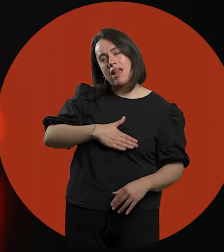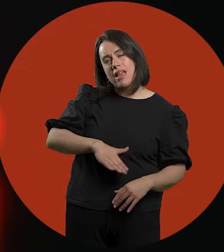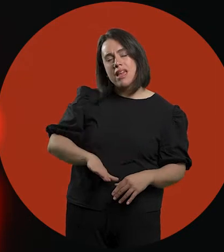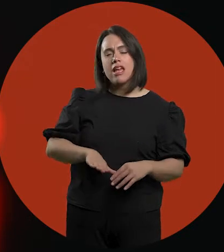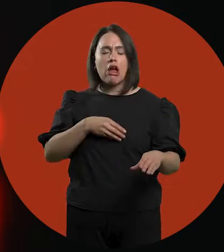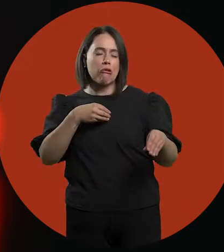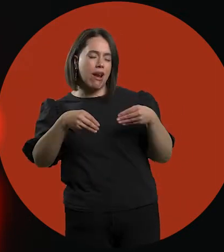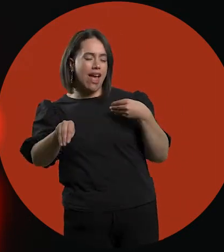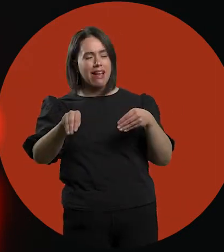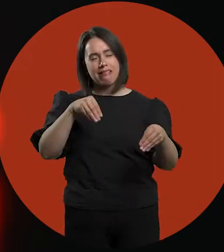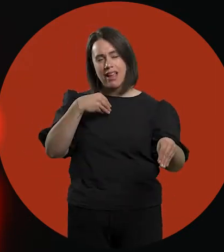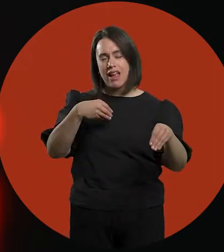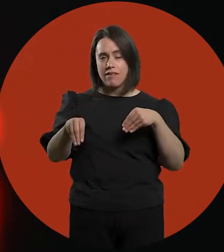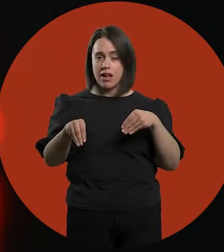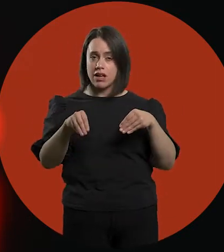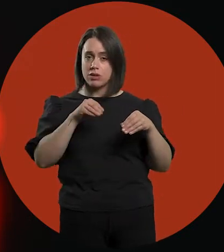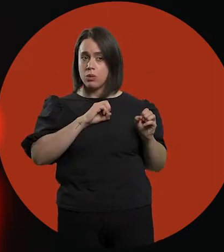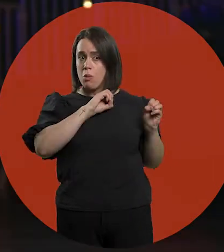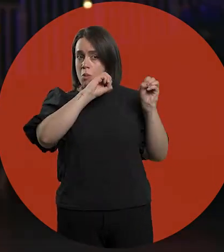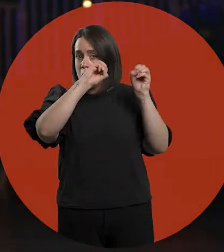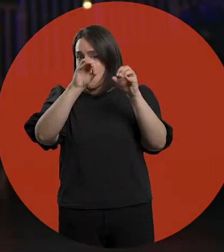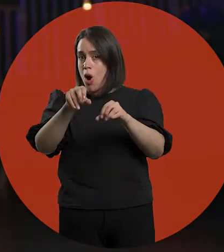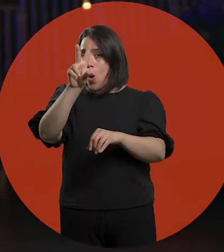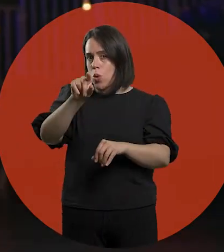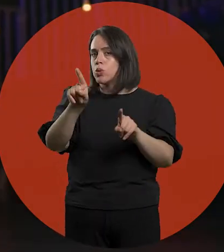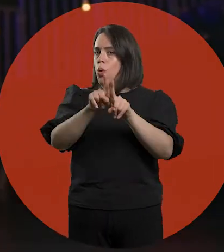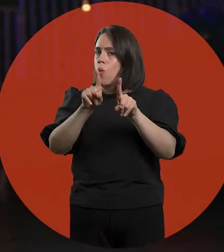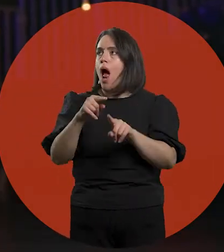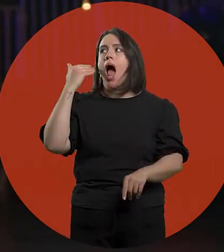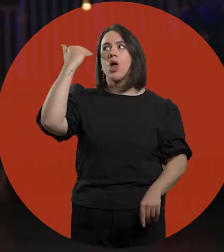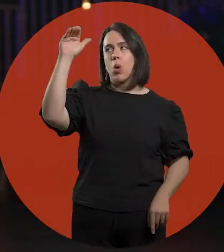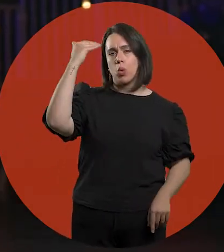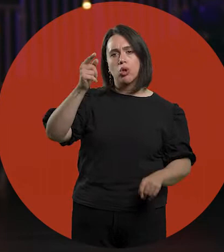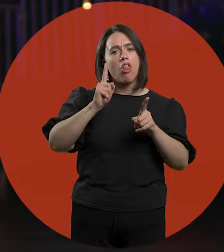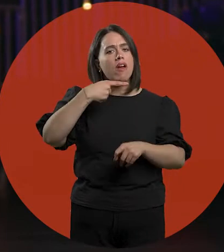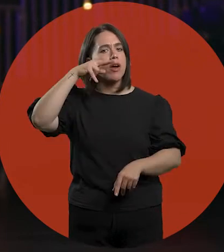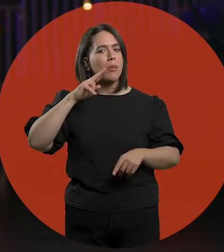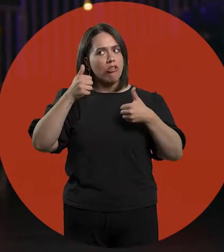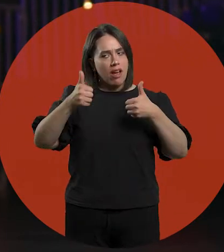En este caso, ya en UTU, sos mayor, te tenés que comportar de diferente manera.